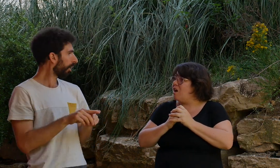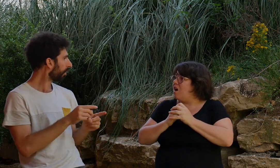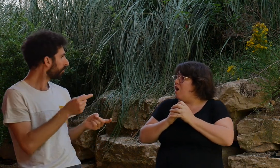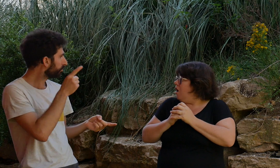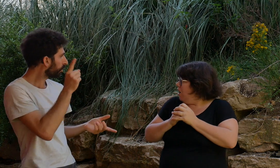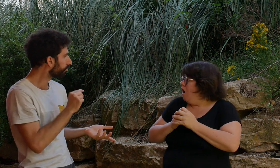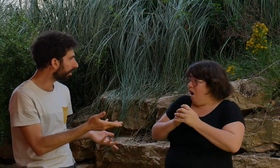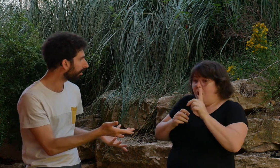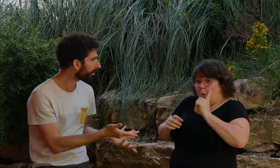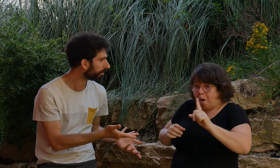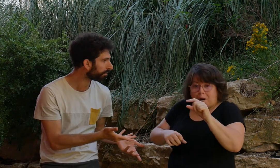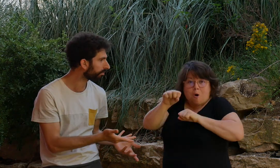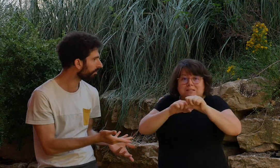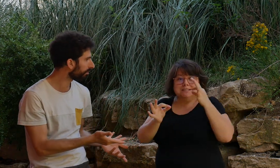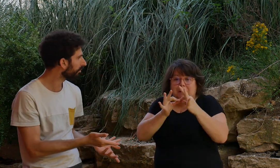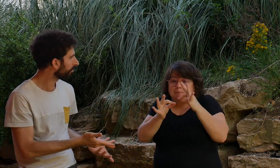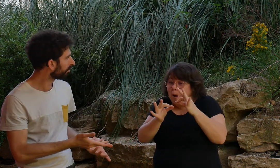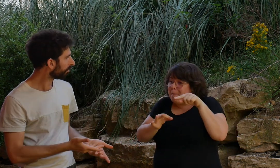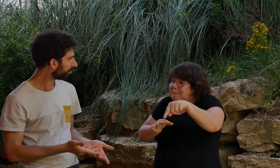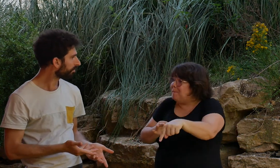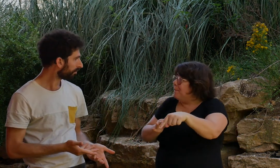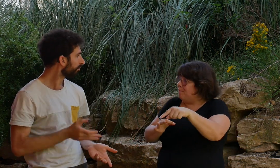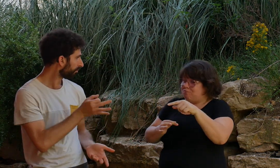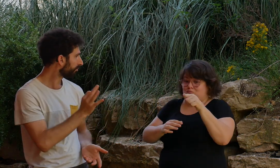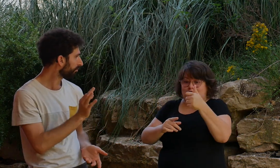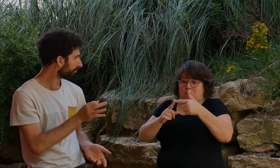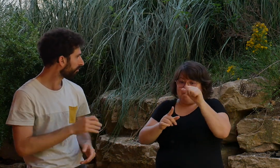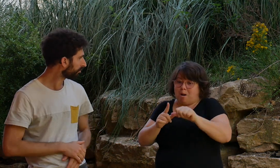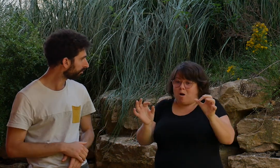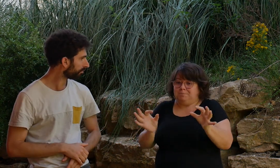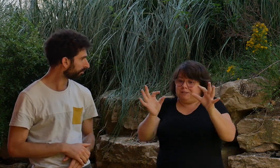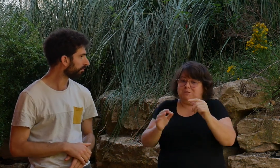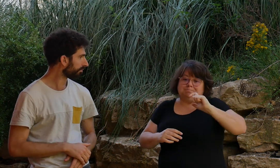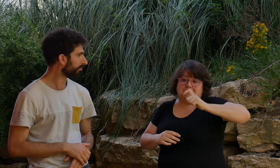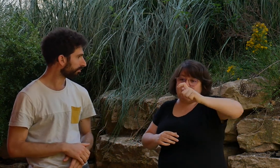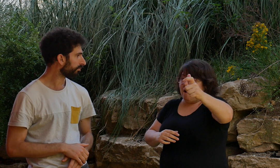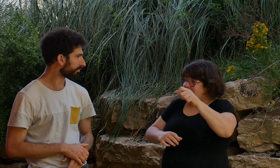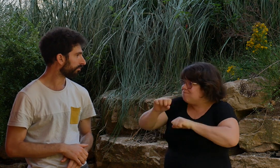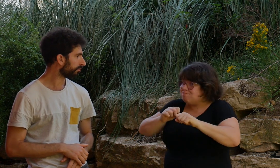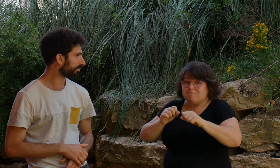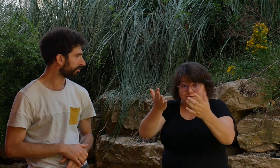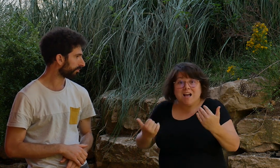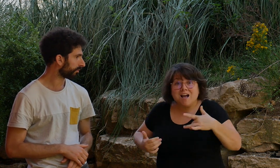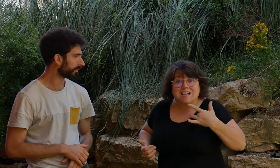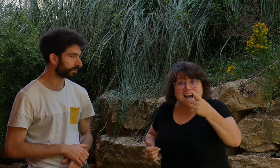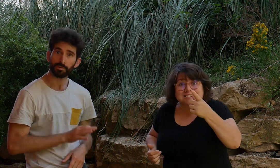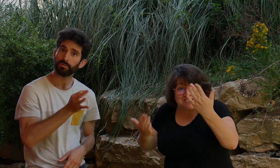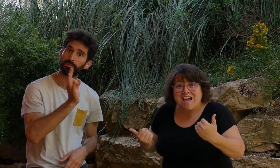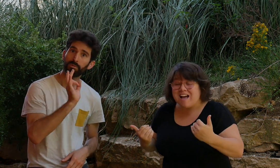Alors pourquoi pas organiser en septembre un ou deux ateliers par mois ? Ca t'intéresse ?